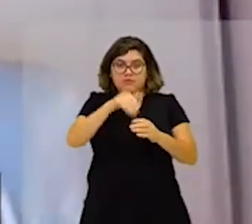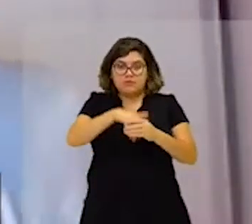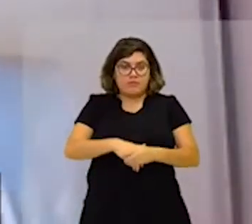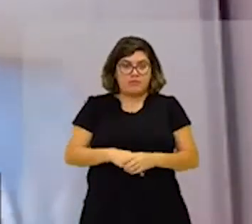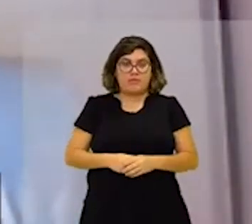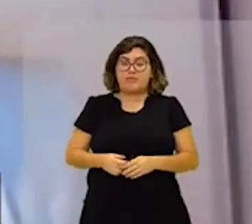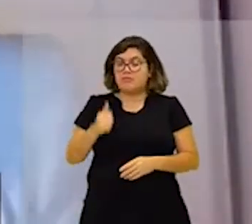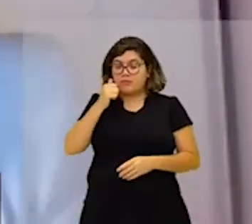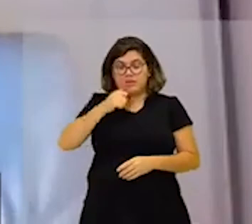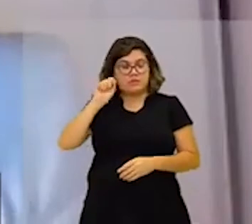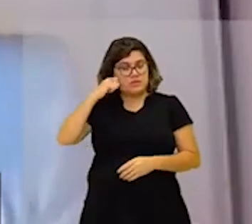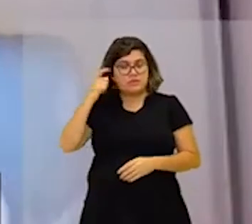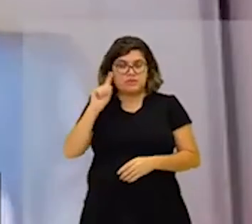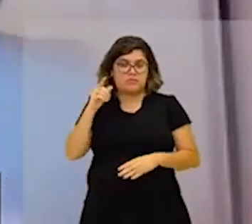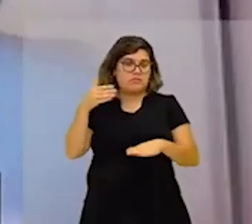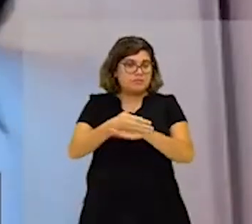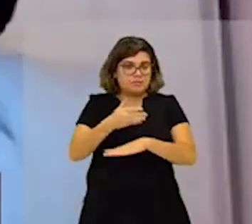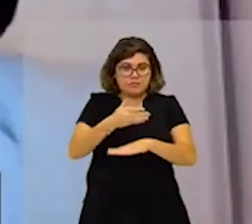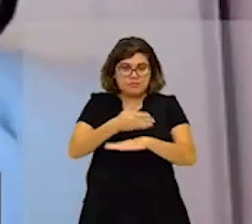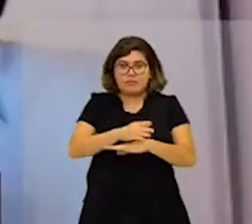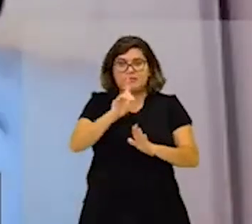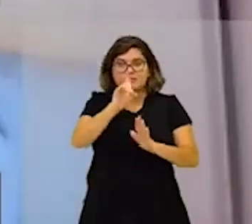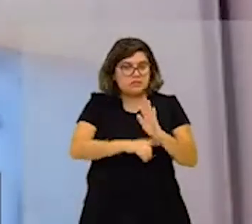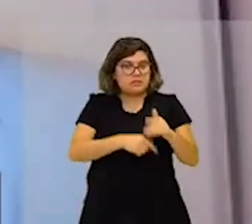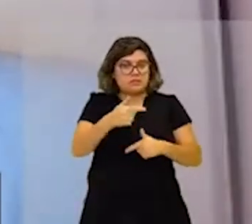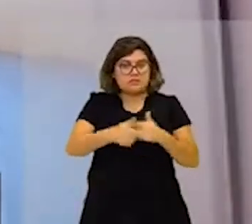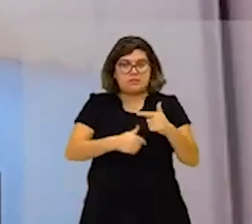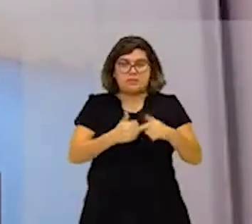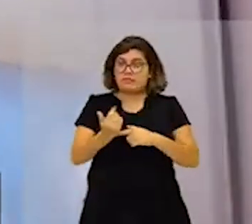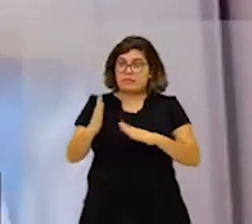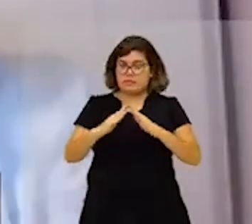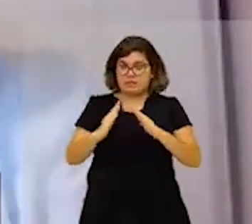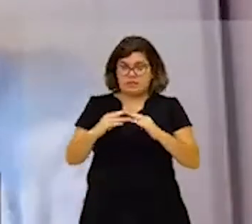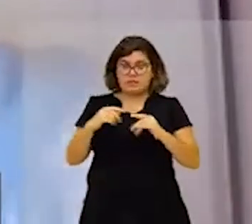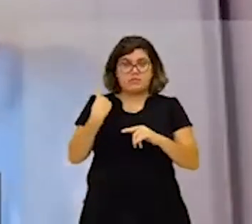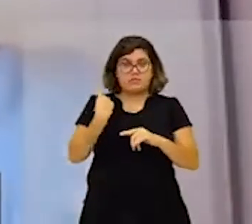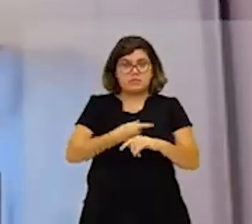no Brasil para pelo direito a trabalhar fora de casa porque não é sim trabalhamos fora de casa